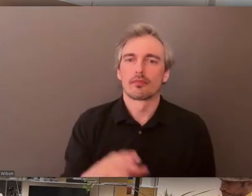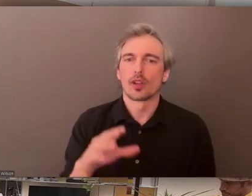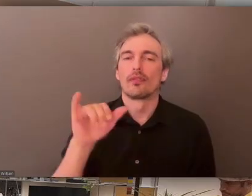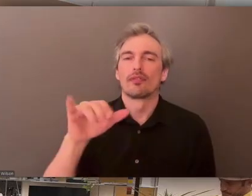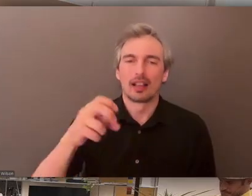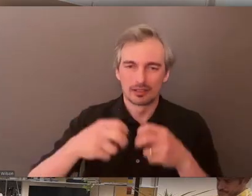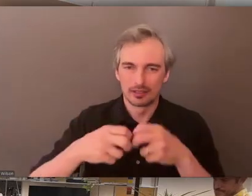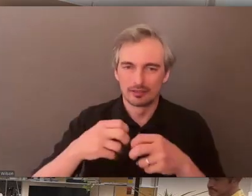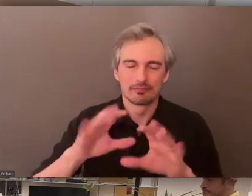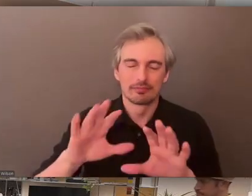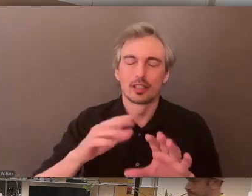そうですね。